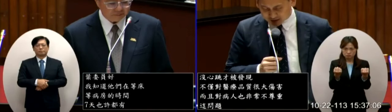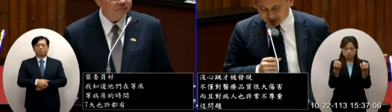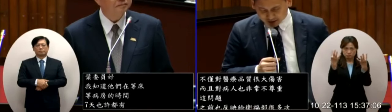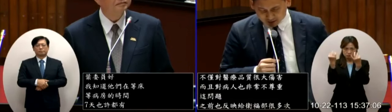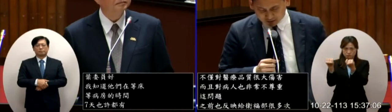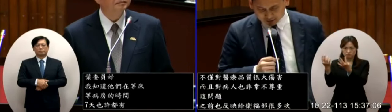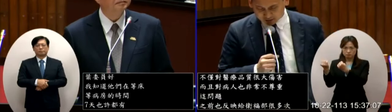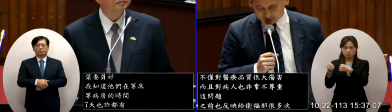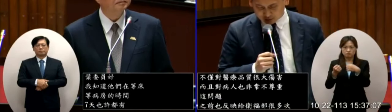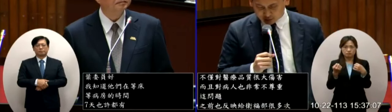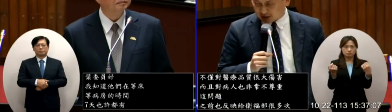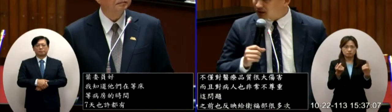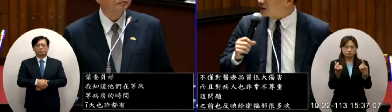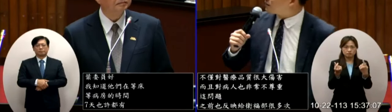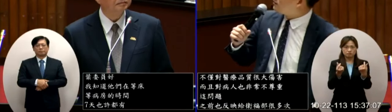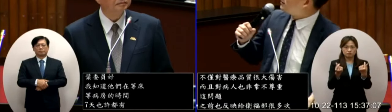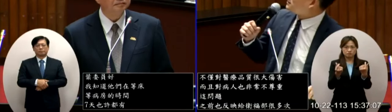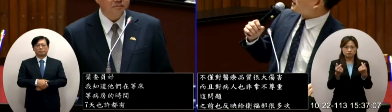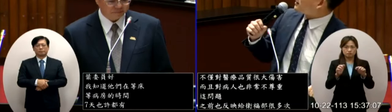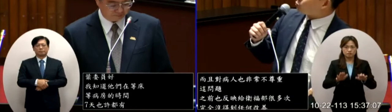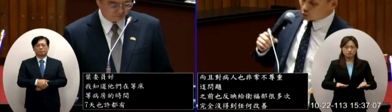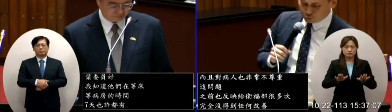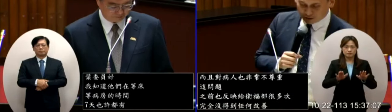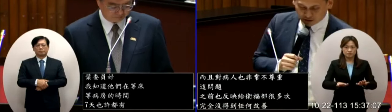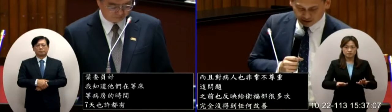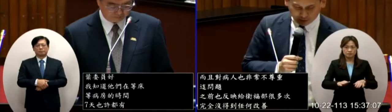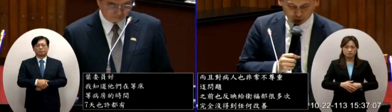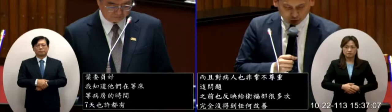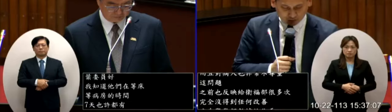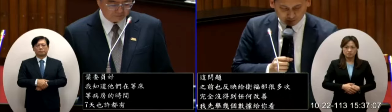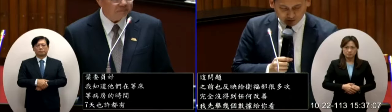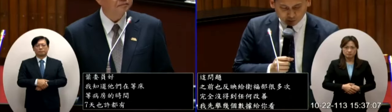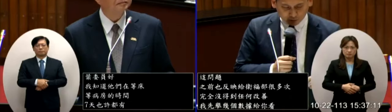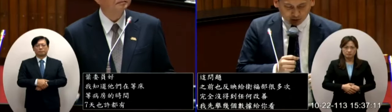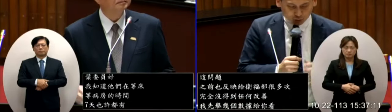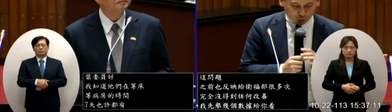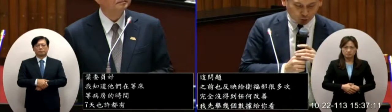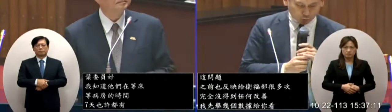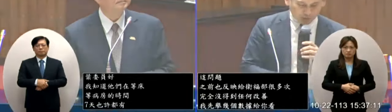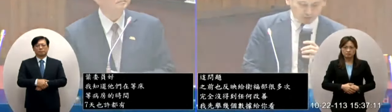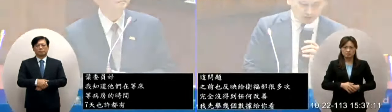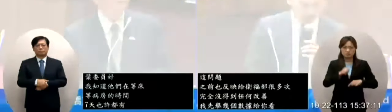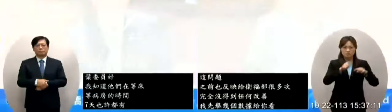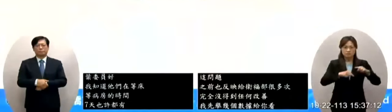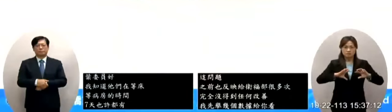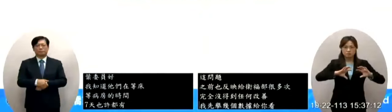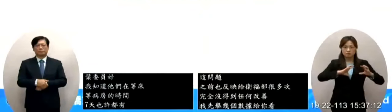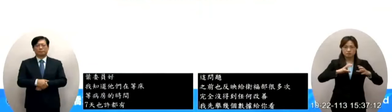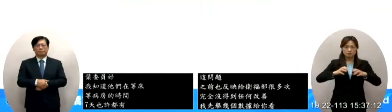先講一個 我們現在在國旅 大概平均 我們平均國旅 大概是一個人出去玩